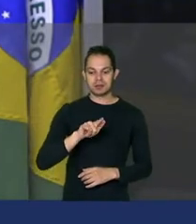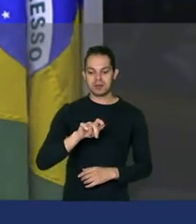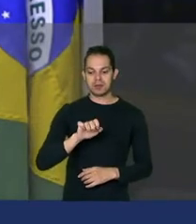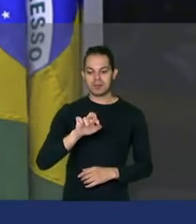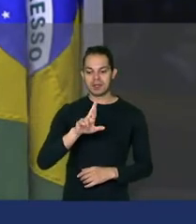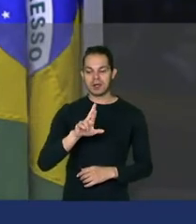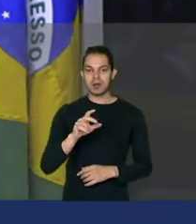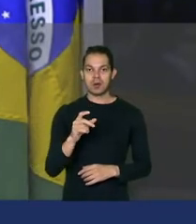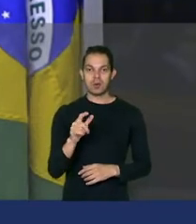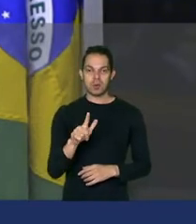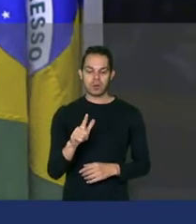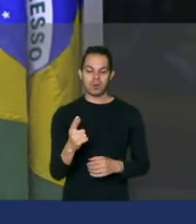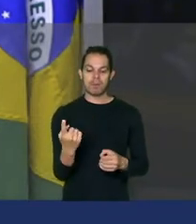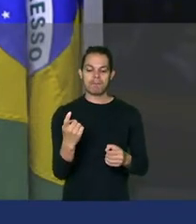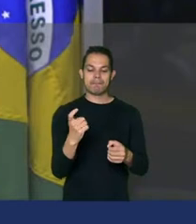PREFEITURA TERÁQUE PAGAR PEDÁGIO. QUEM MORA NO BAIRRO